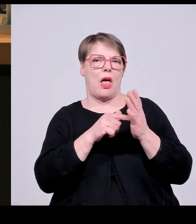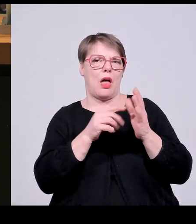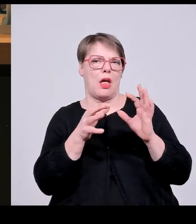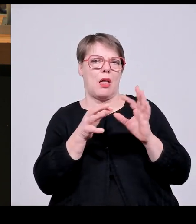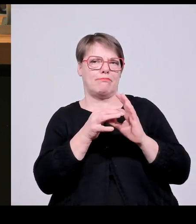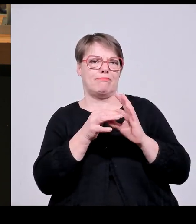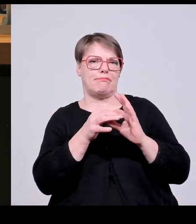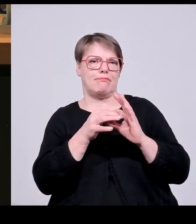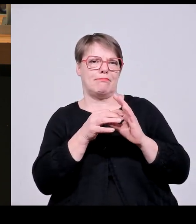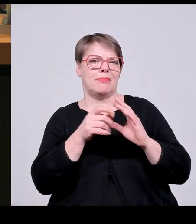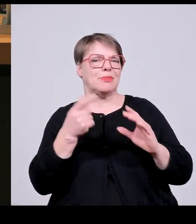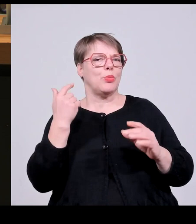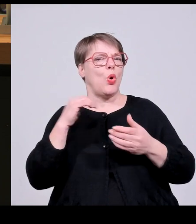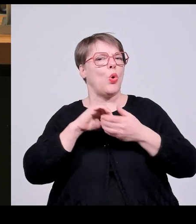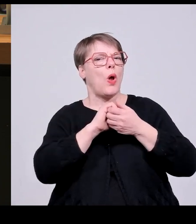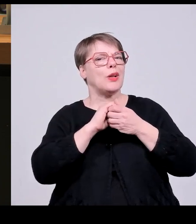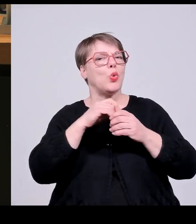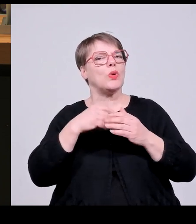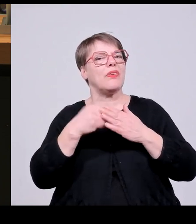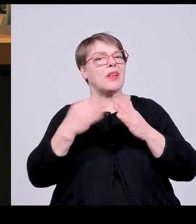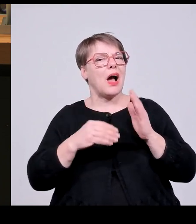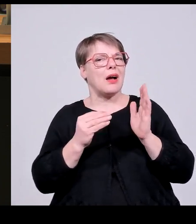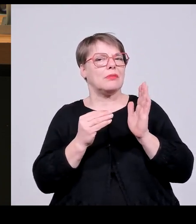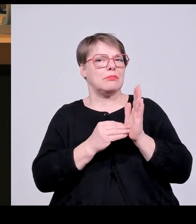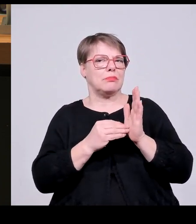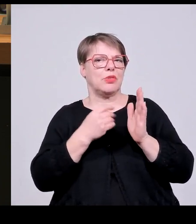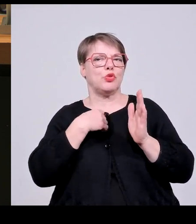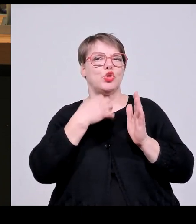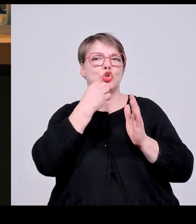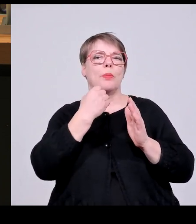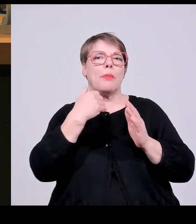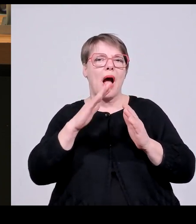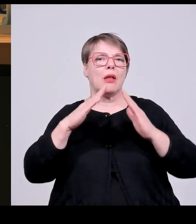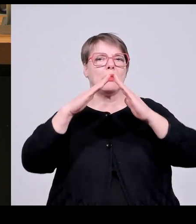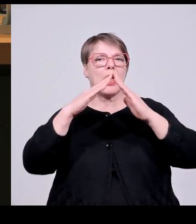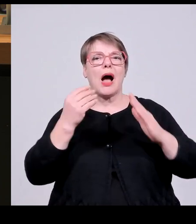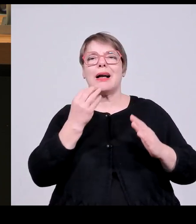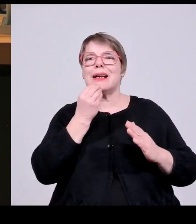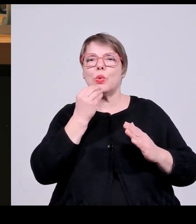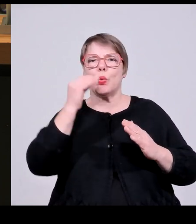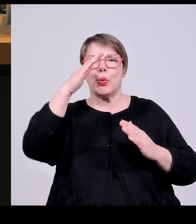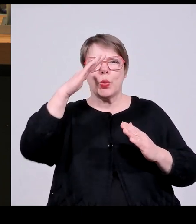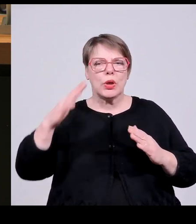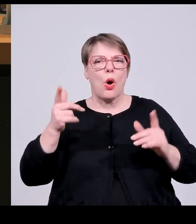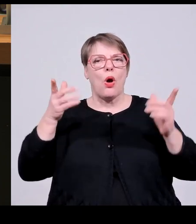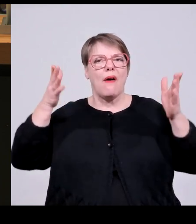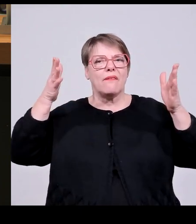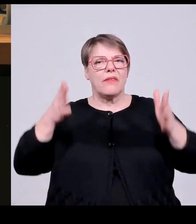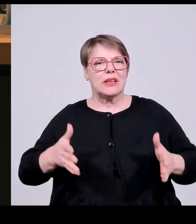Zinsen, Fachkräftemangel , Schwierigkeiten, kurz um, in diesem Jahr, das kann man beobachten, gehen die